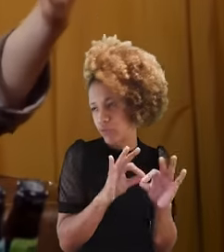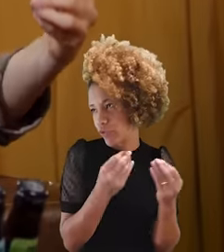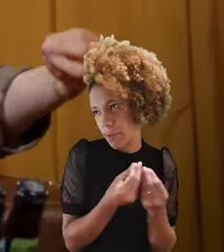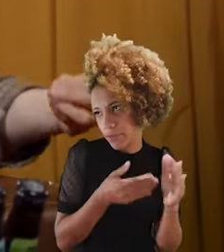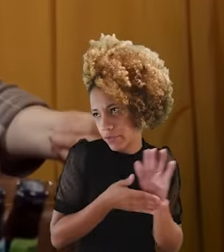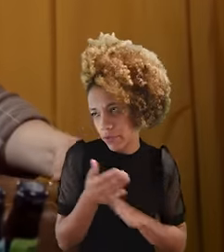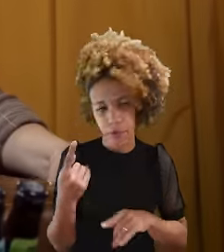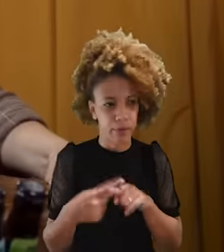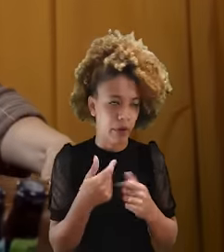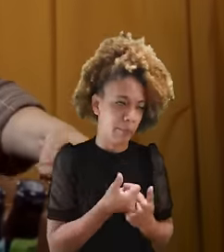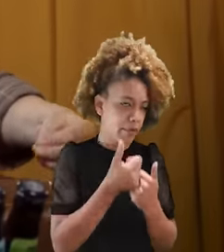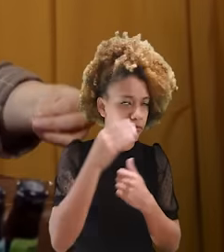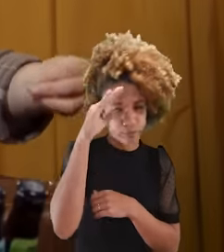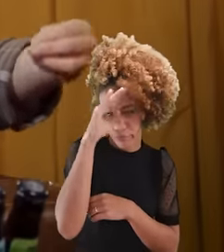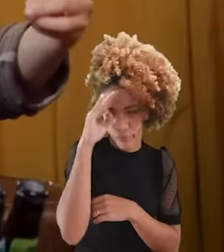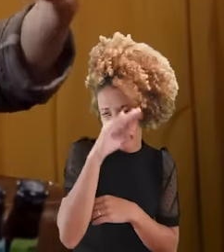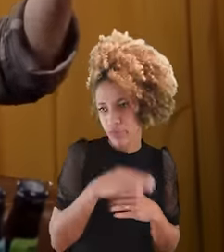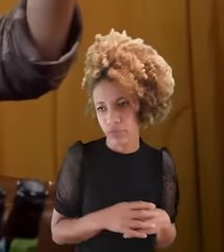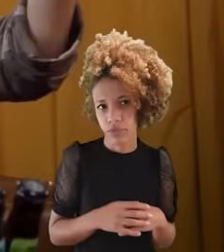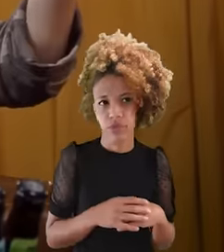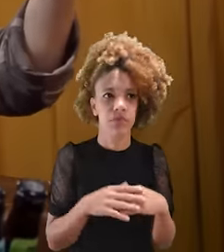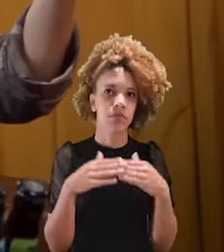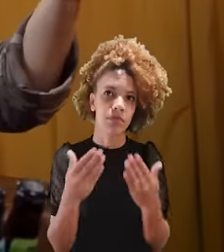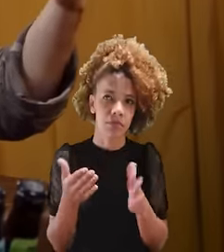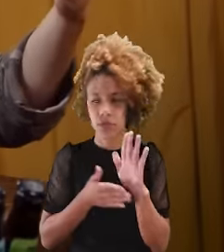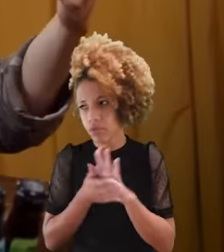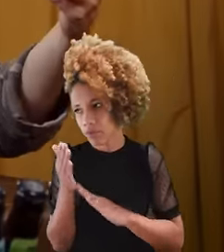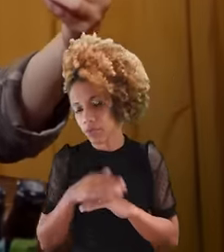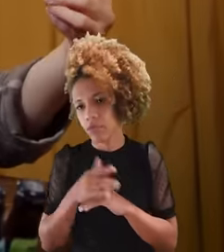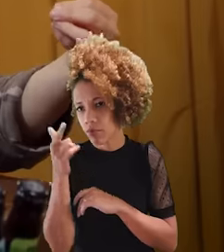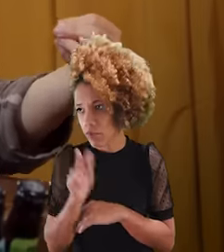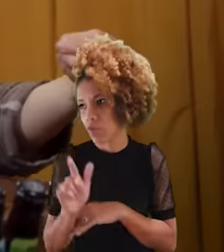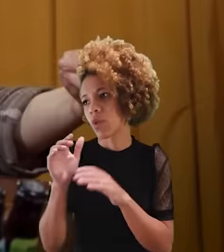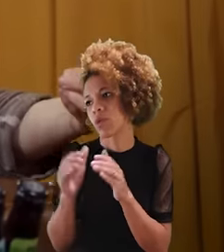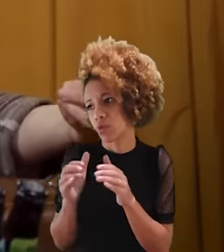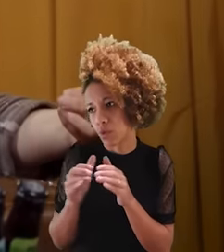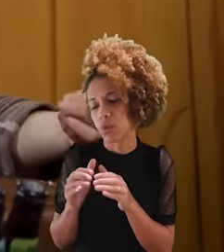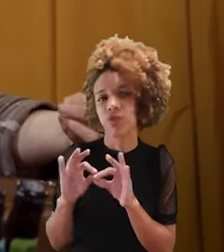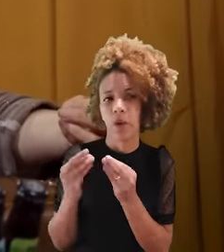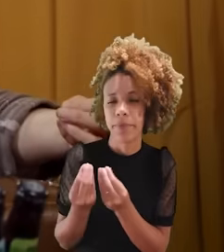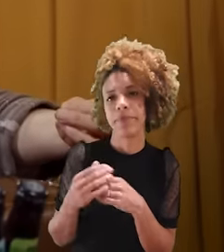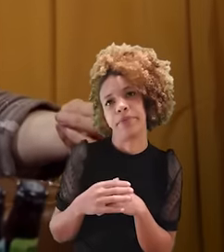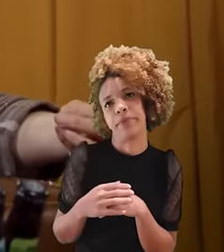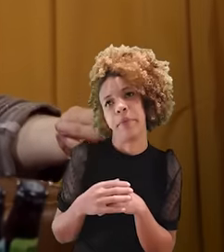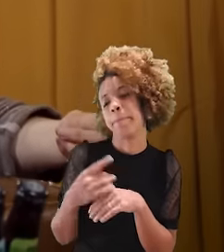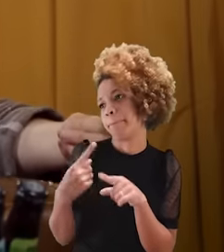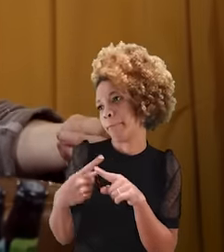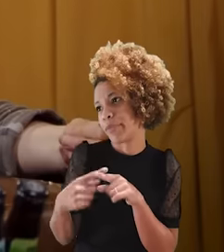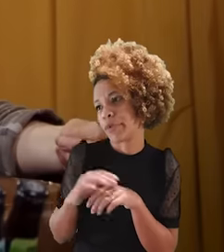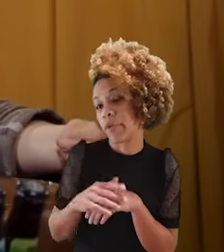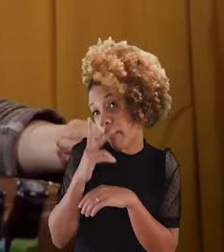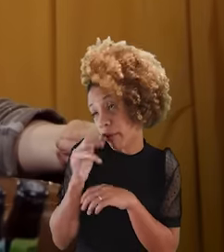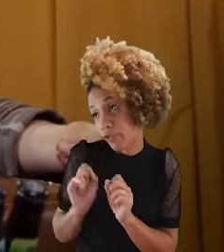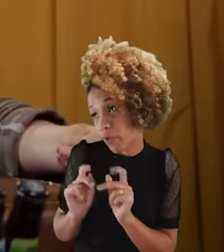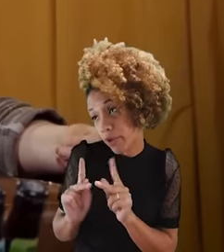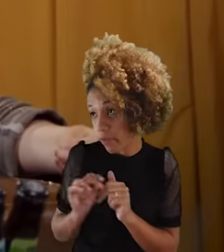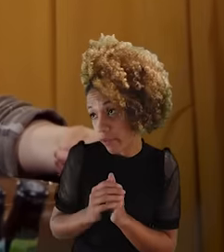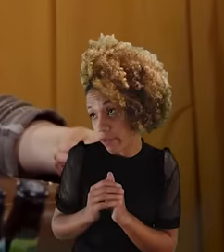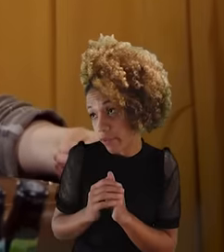era bolsonarista de um lado aí eu saí do outro grupo de família porque acha Ok eh falar coisa